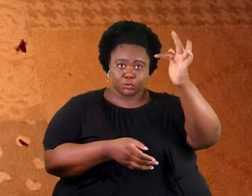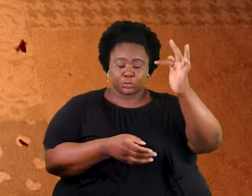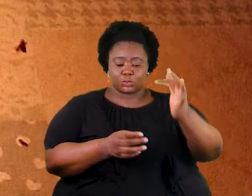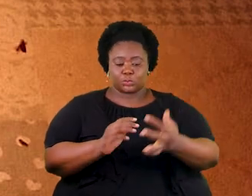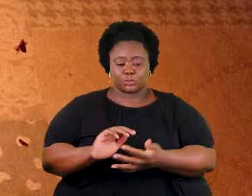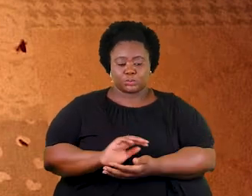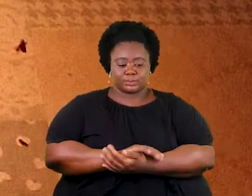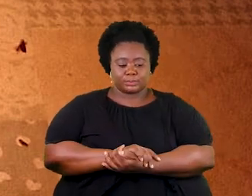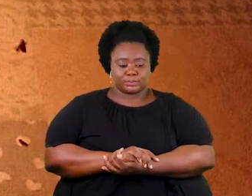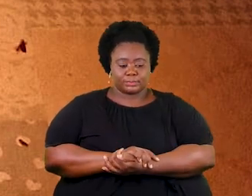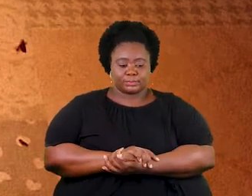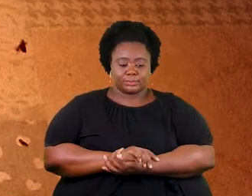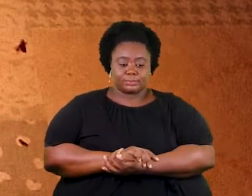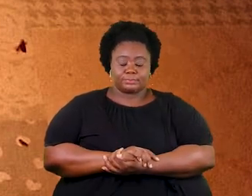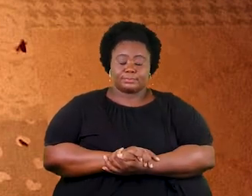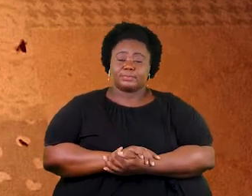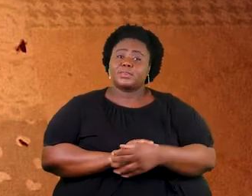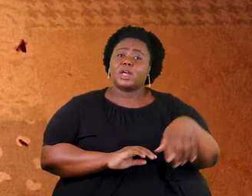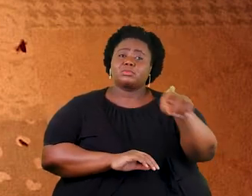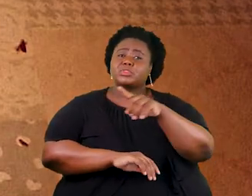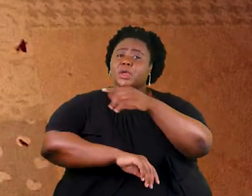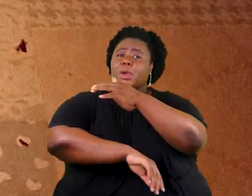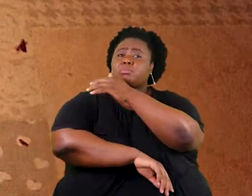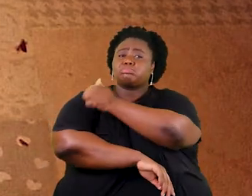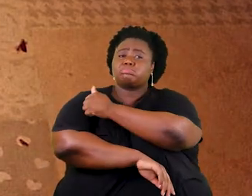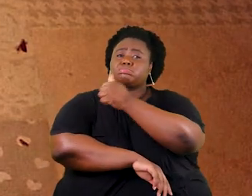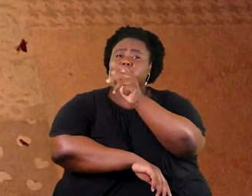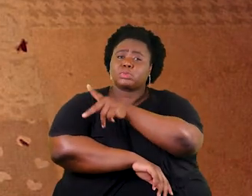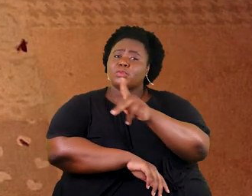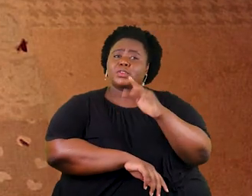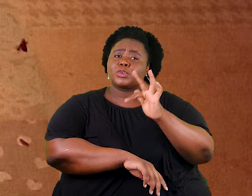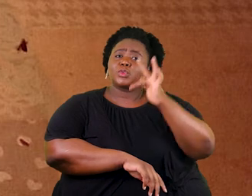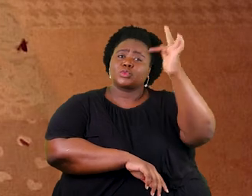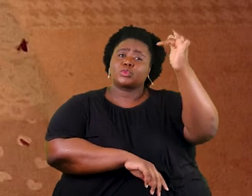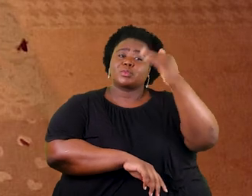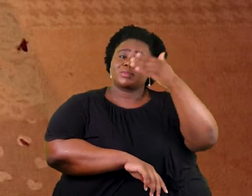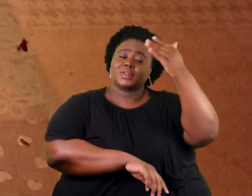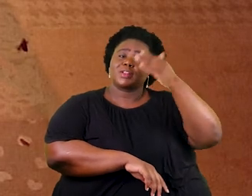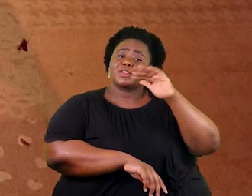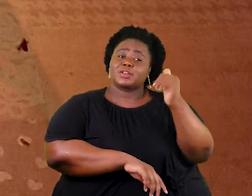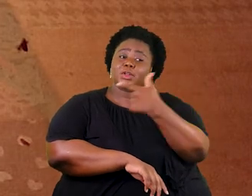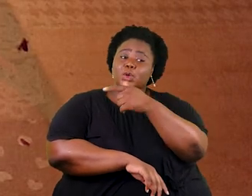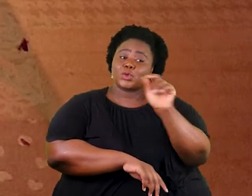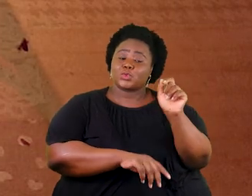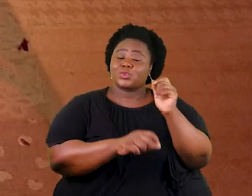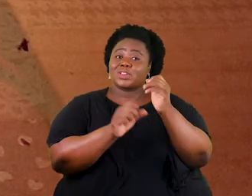Caros professores do futuro diante do Bicentenário da Independência do Brasil